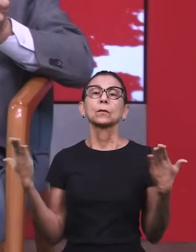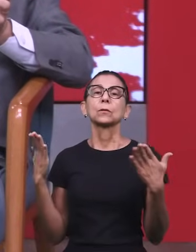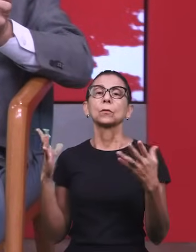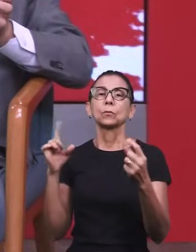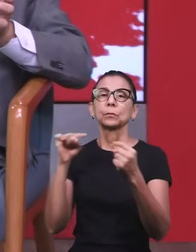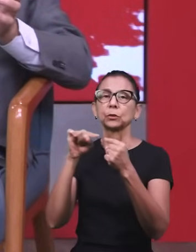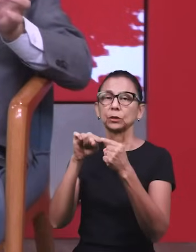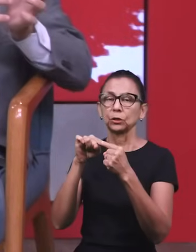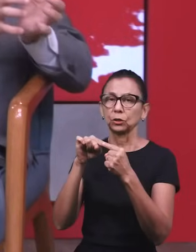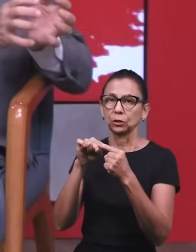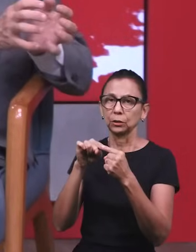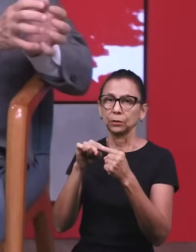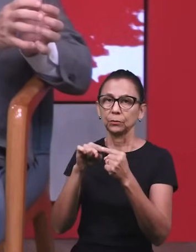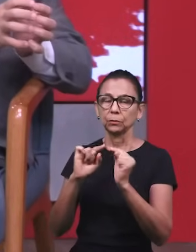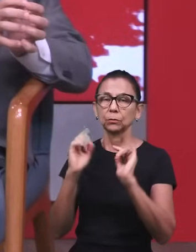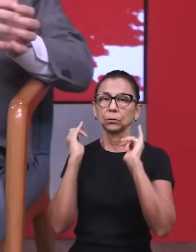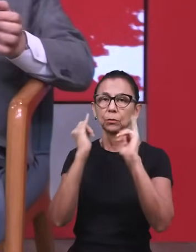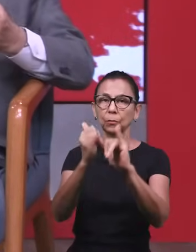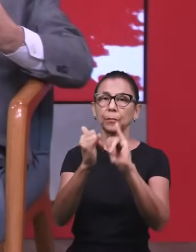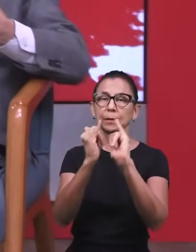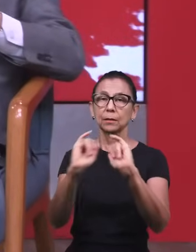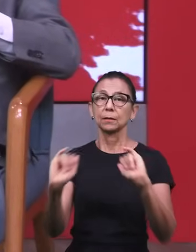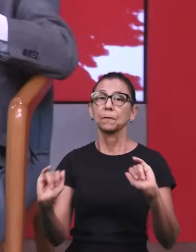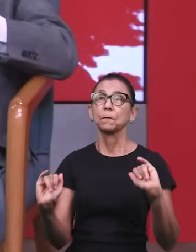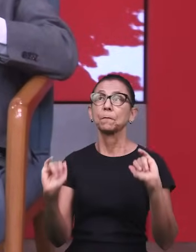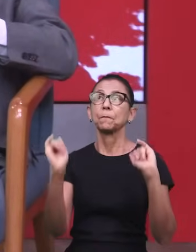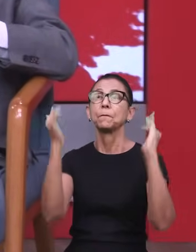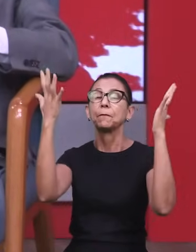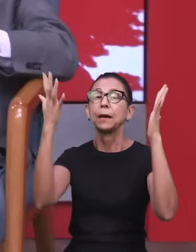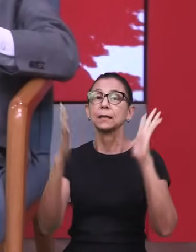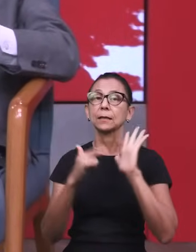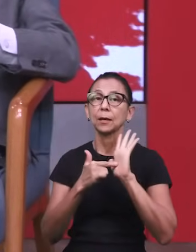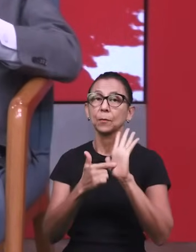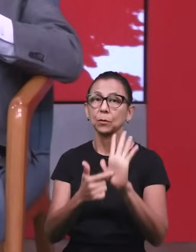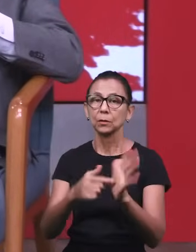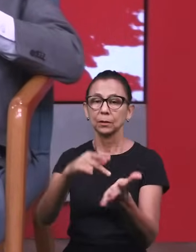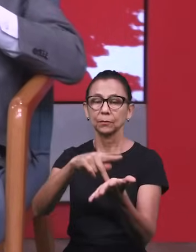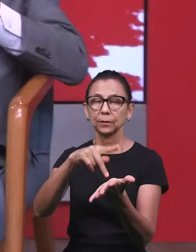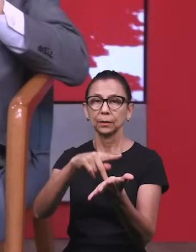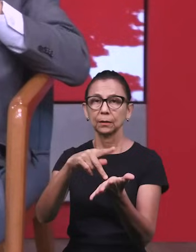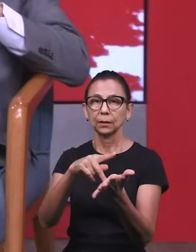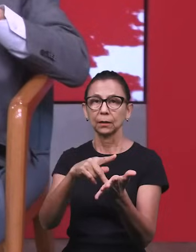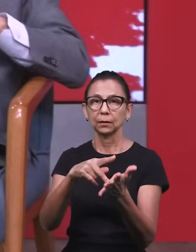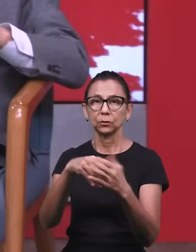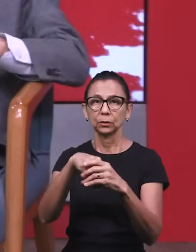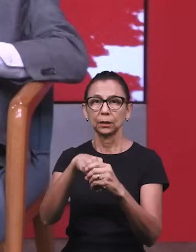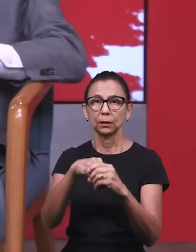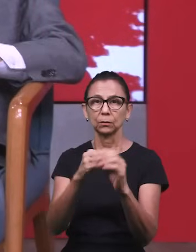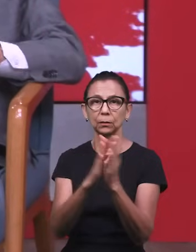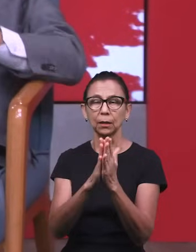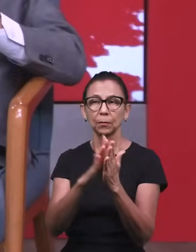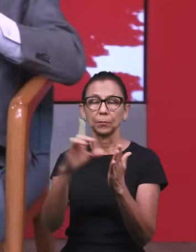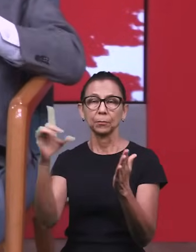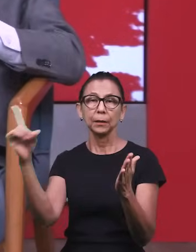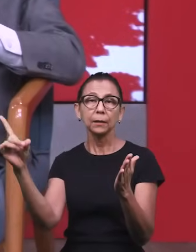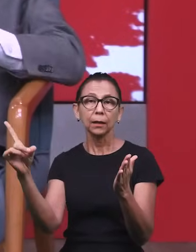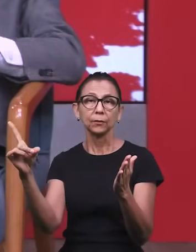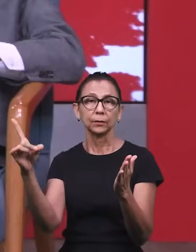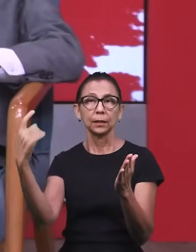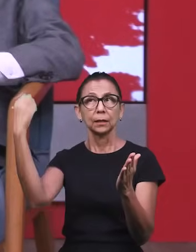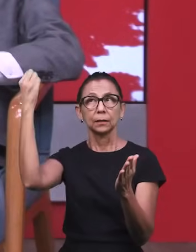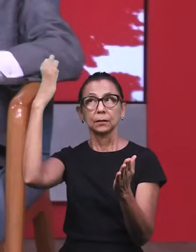nosso dentro do Trombetas e festas é trazer de volta para a palavra que palavra a palavra viva